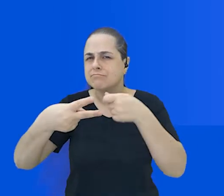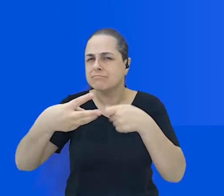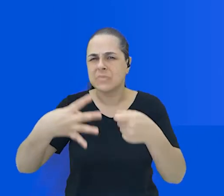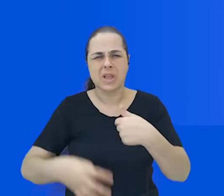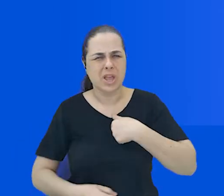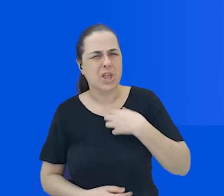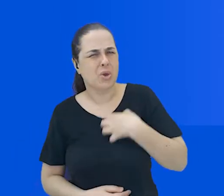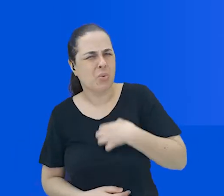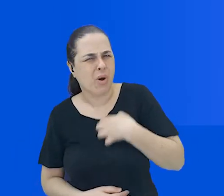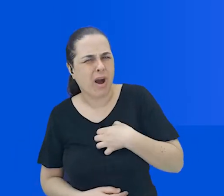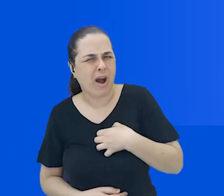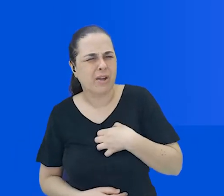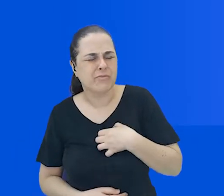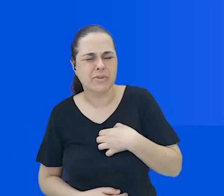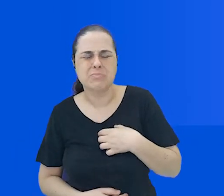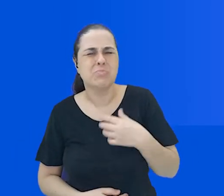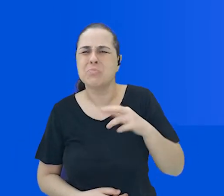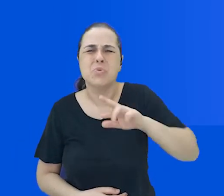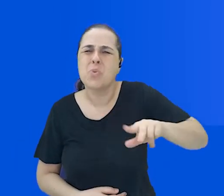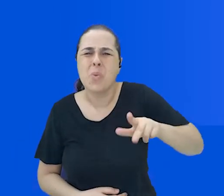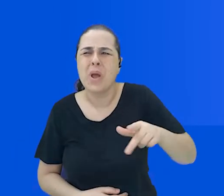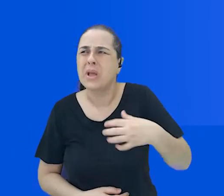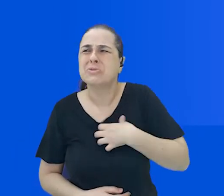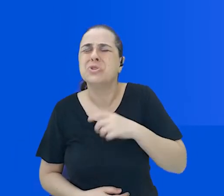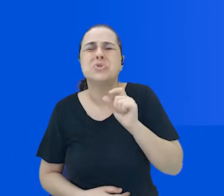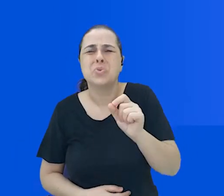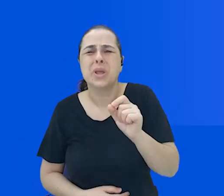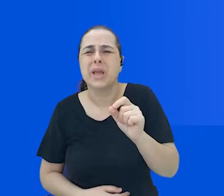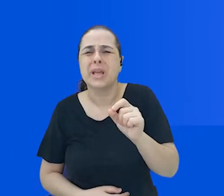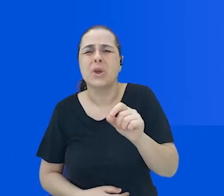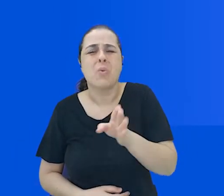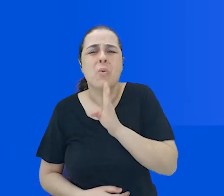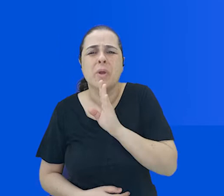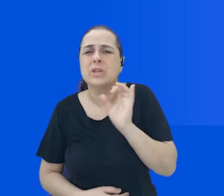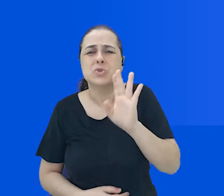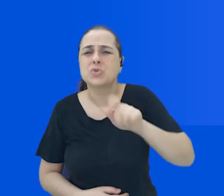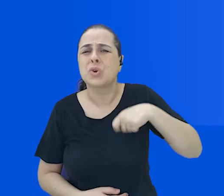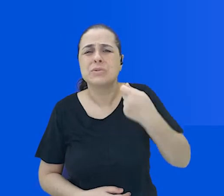mas o que que é? Eu só sei a raiva, sabe? Nesse espectro, eu sei lá